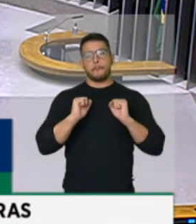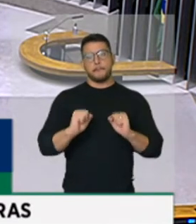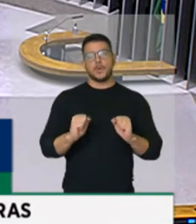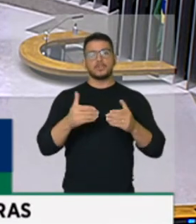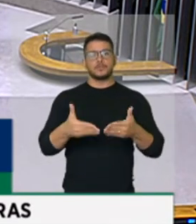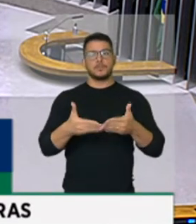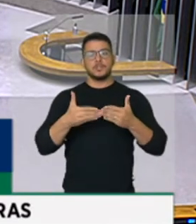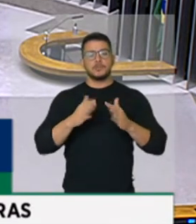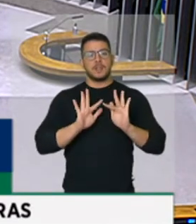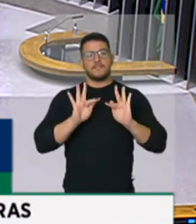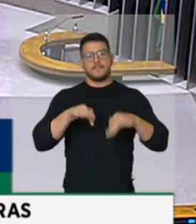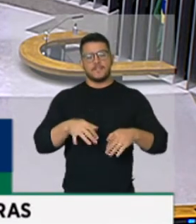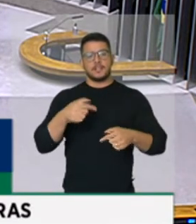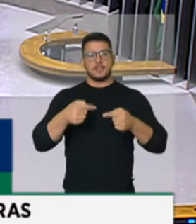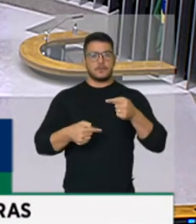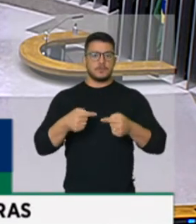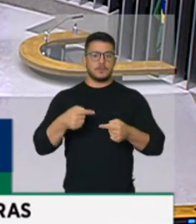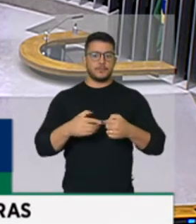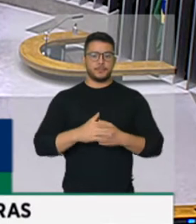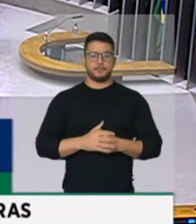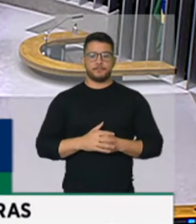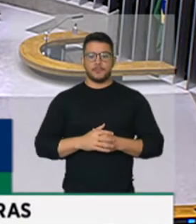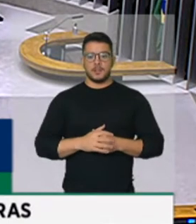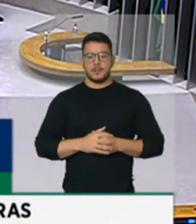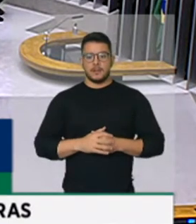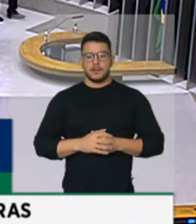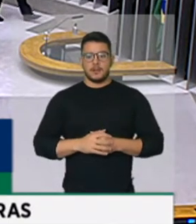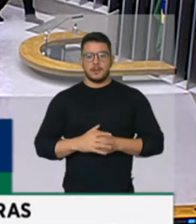VOTAÇÃO, LEMBRANDO QUE COM A MUDANÇA NO REGIMENTO INTERNO, AGORA A PARTIR DE 12 DEPUTADOS FALANDO... JÁ É POSSÍVEL